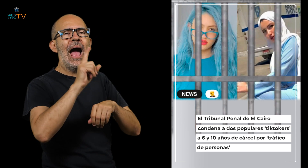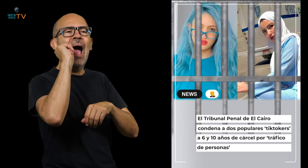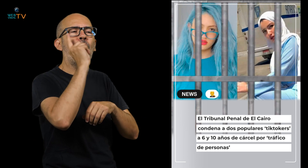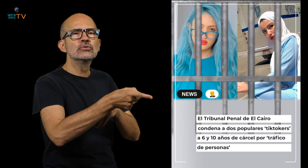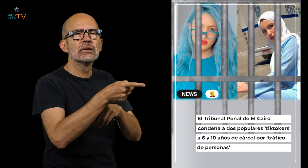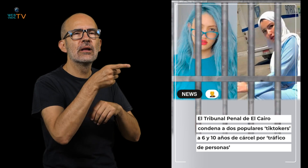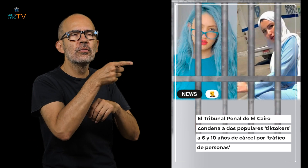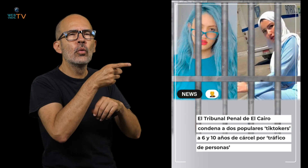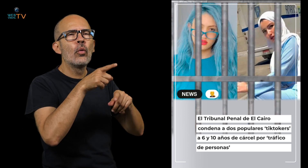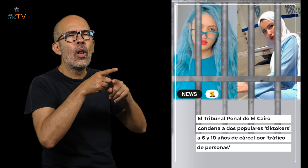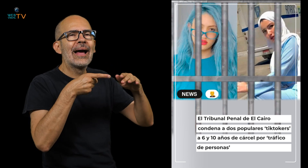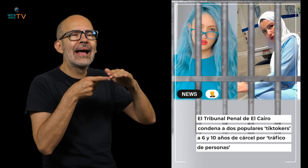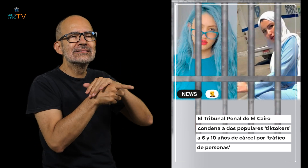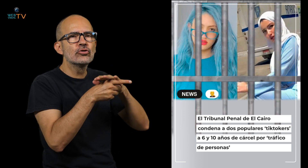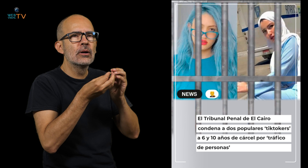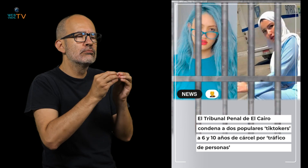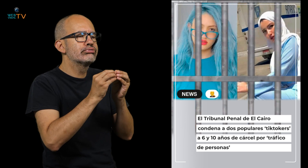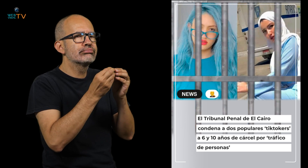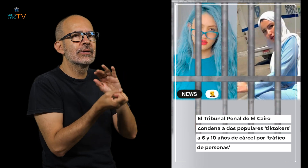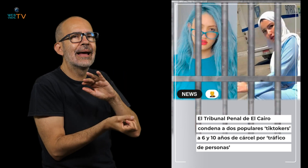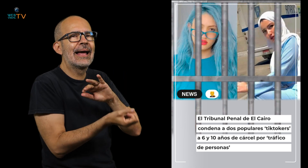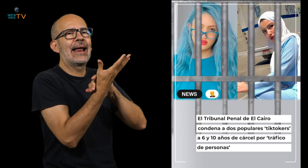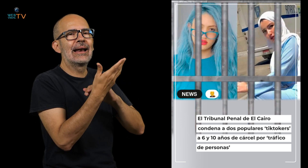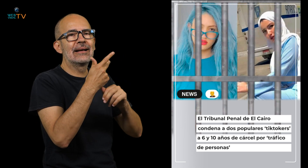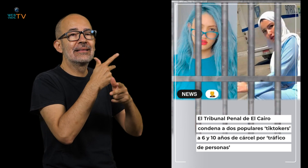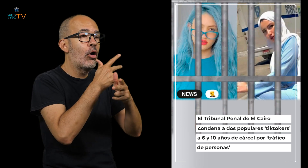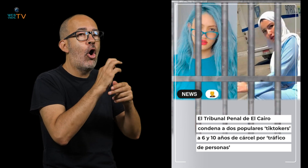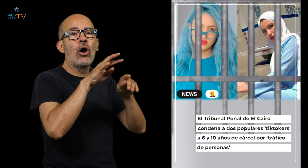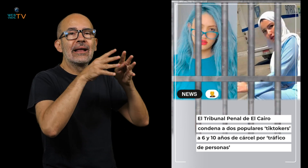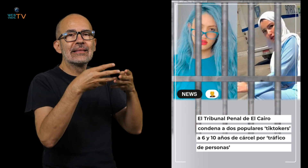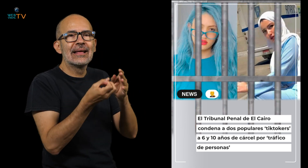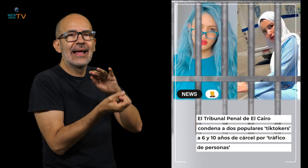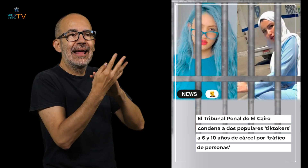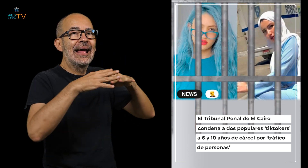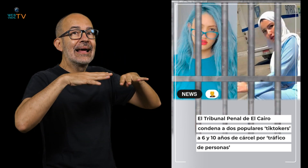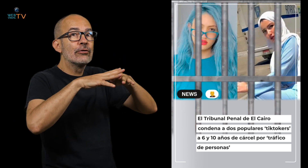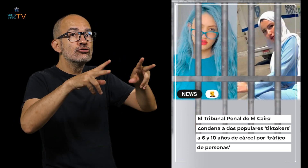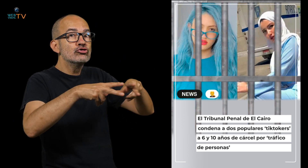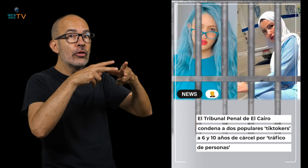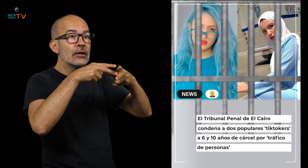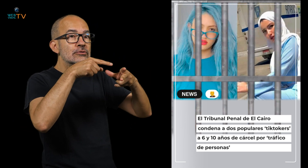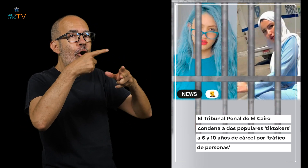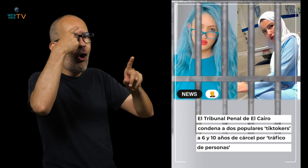Se las acusa de gestionar cuentas en las redes sociales con el objetivo